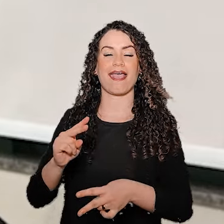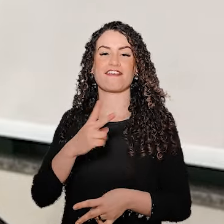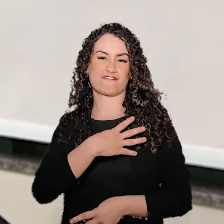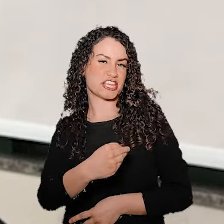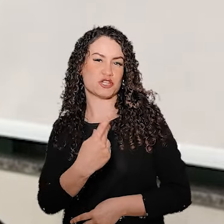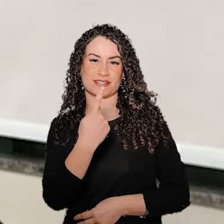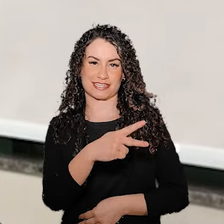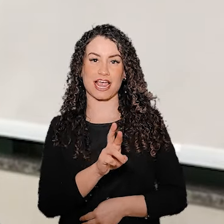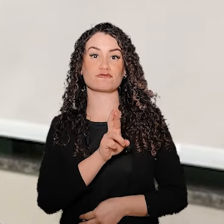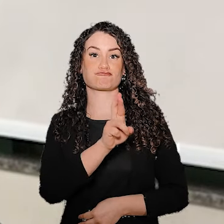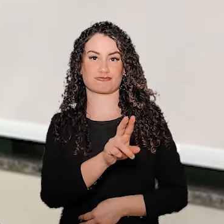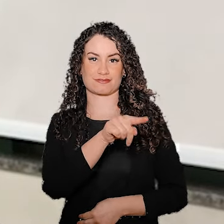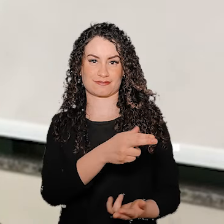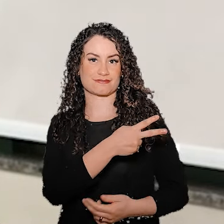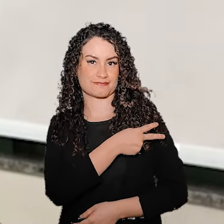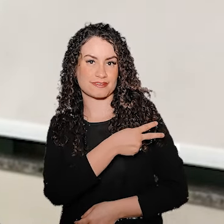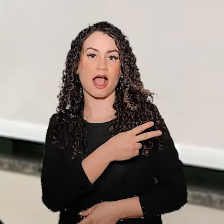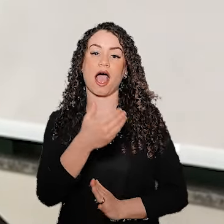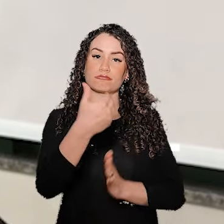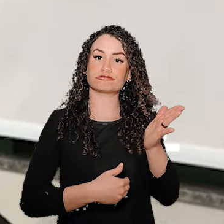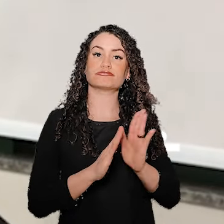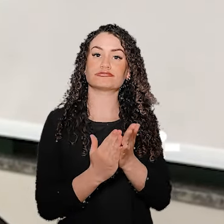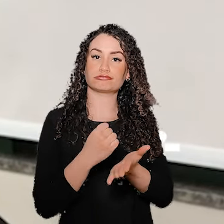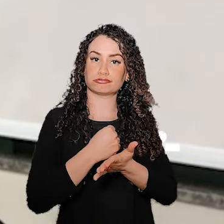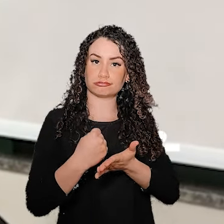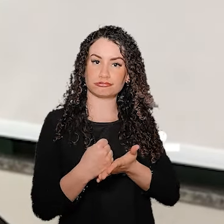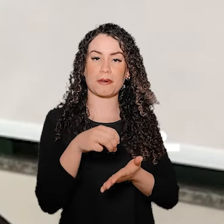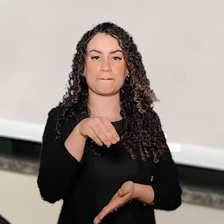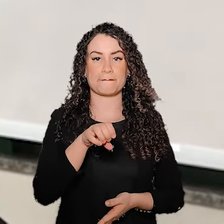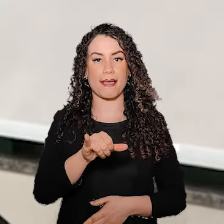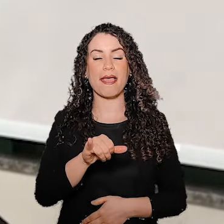providenciarem a baixa no registro da MEI. Mas esses mesmos herdeiros só responderão